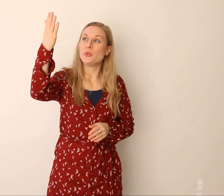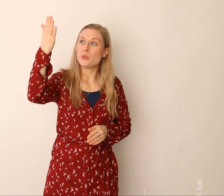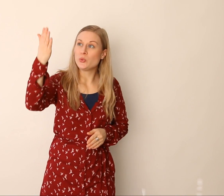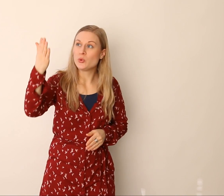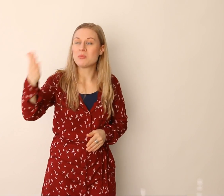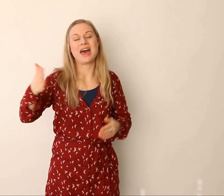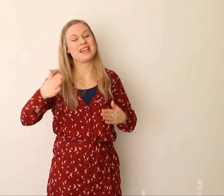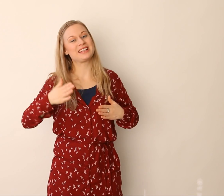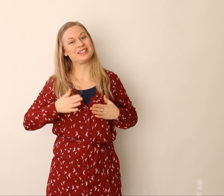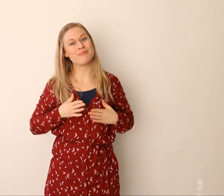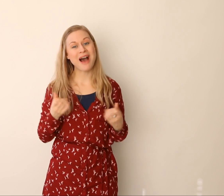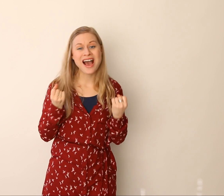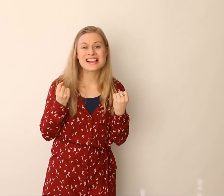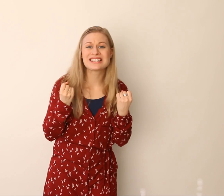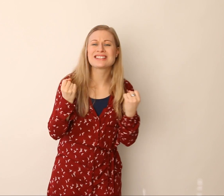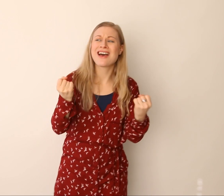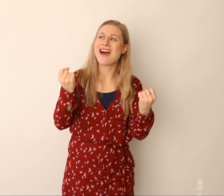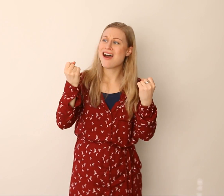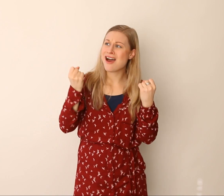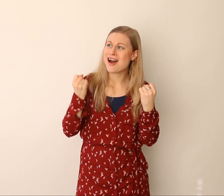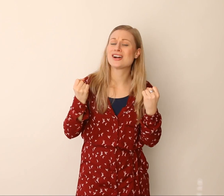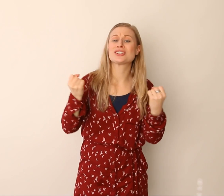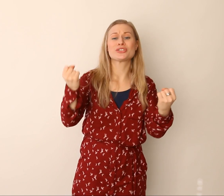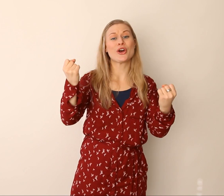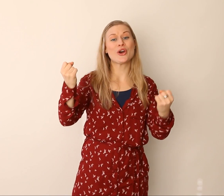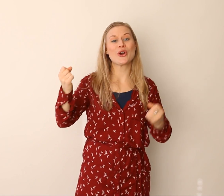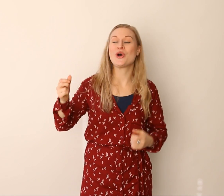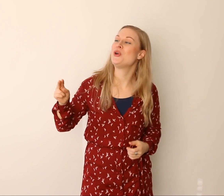U bent mijn sterkte.